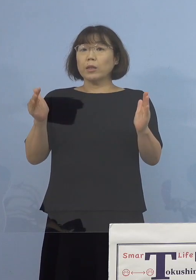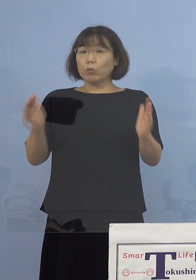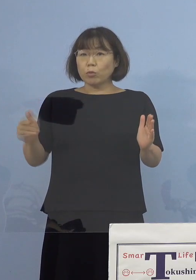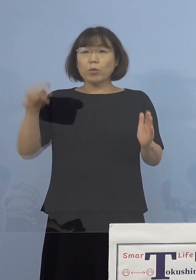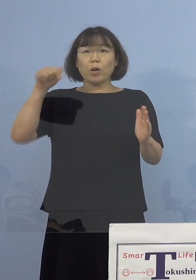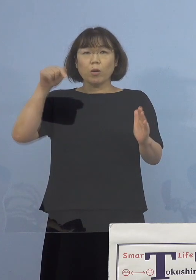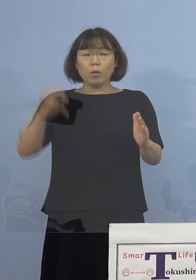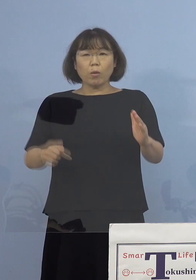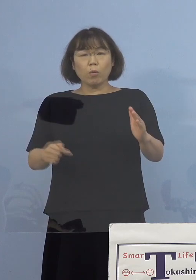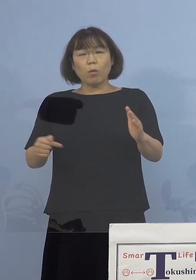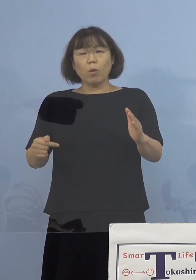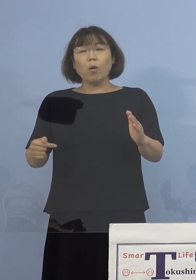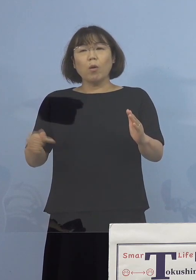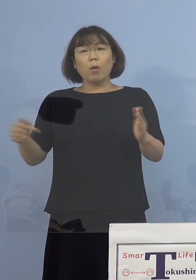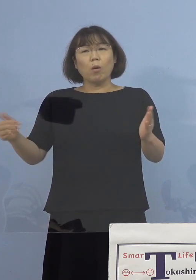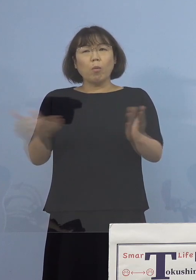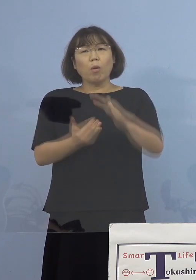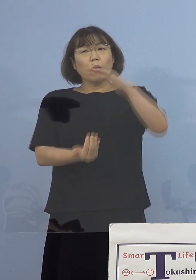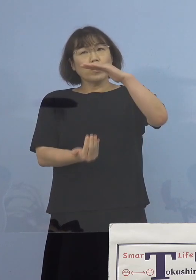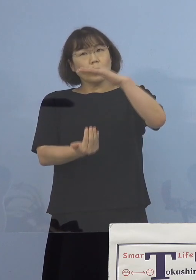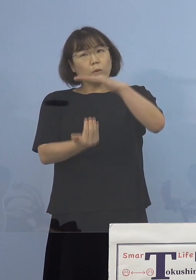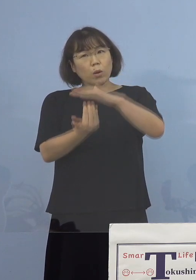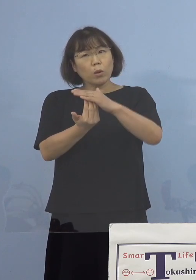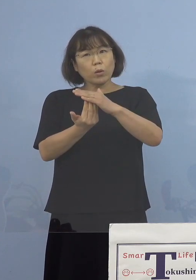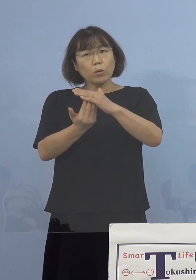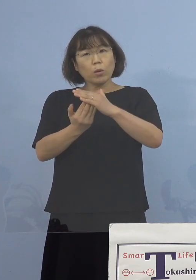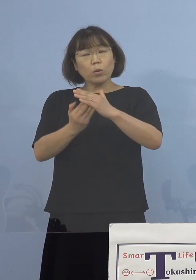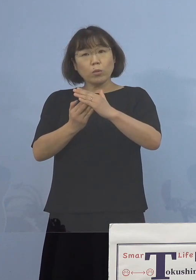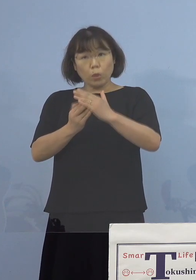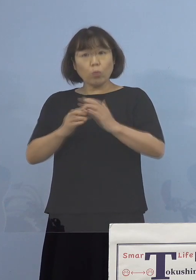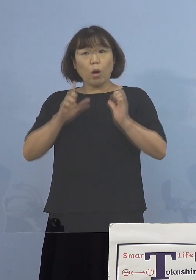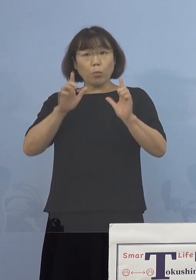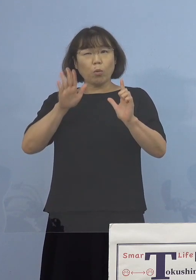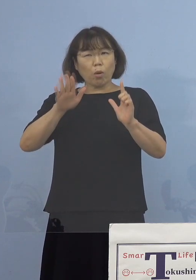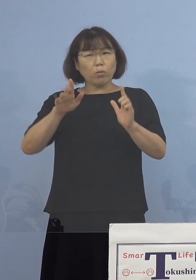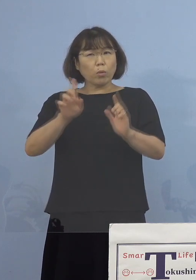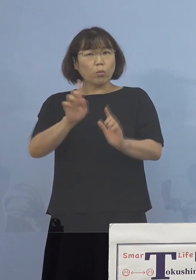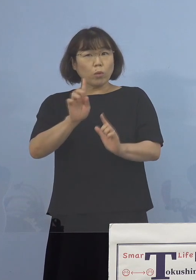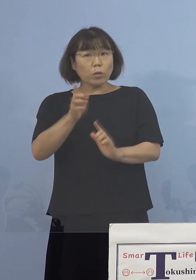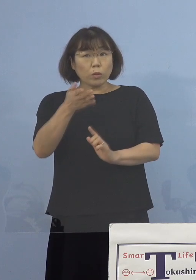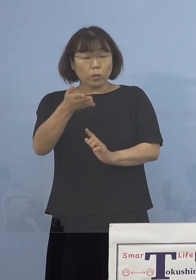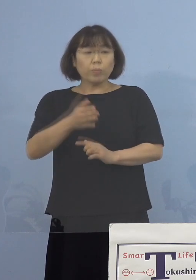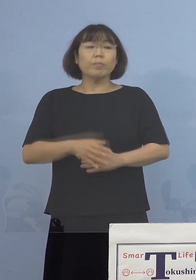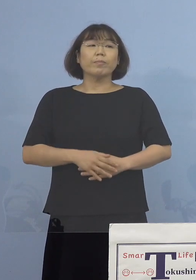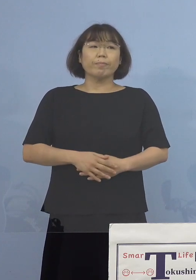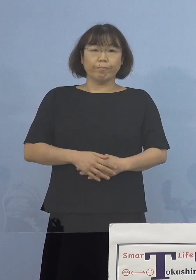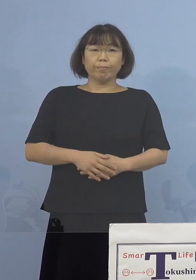これ何日連続とおっしゃいましたでしょうか （保健福祉部長） はい。直近1週間ですが